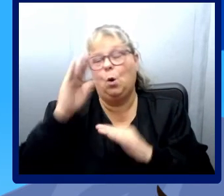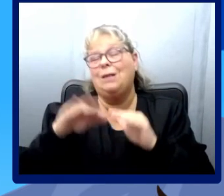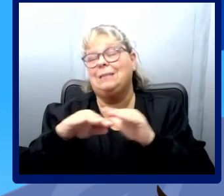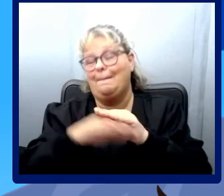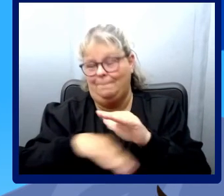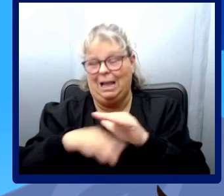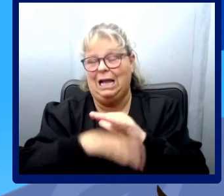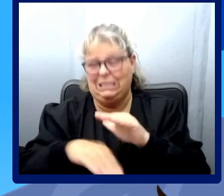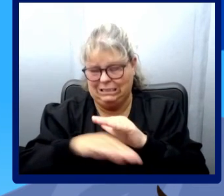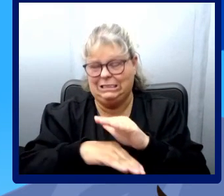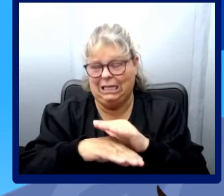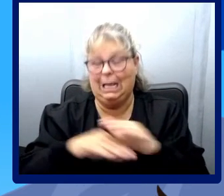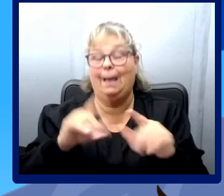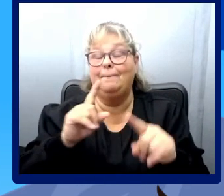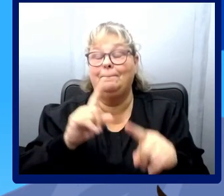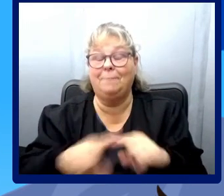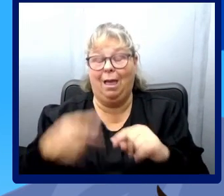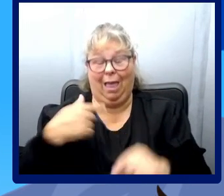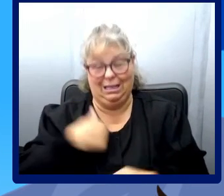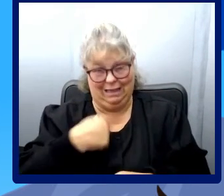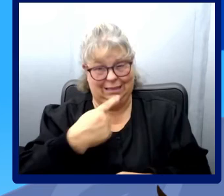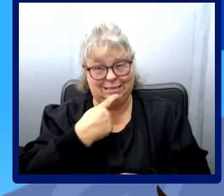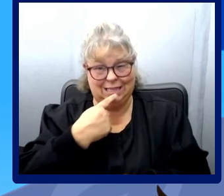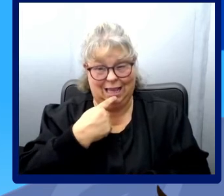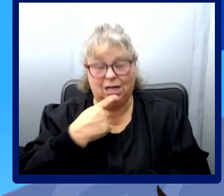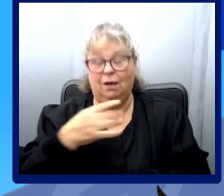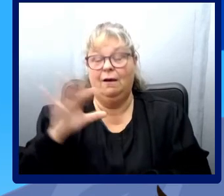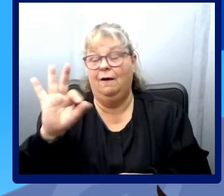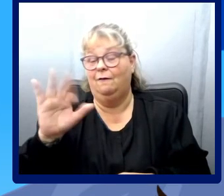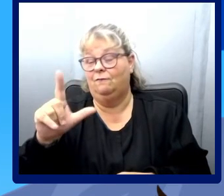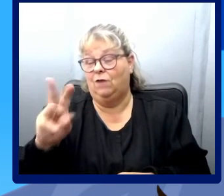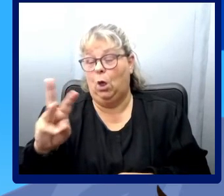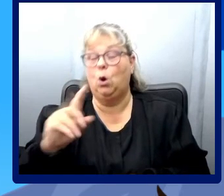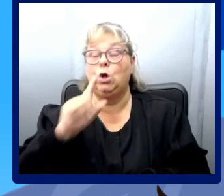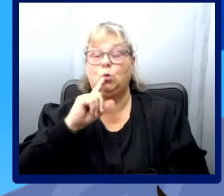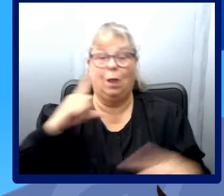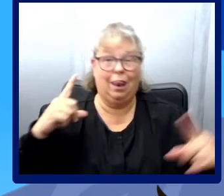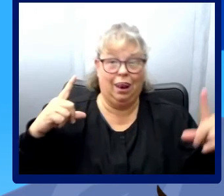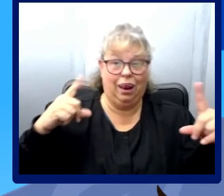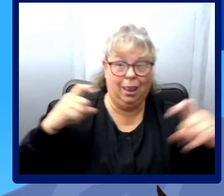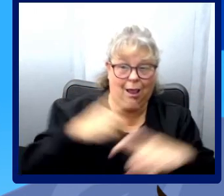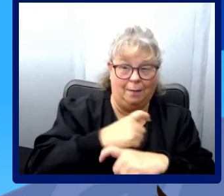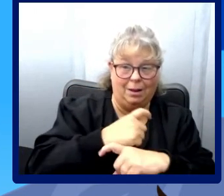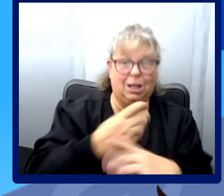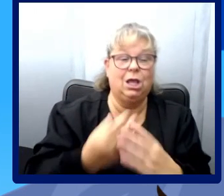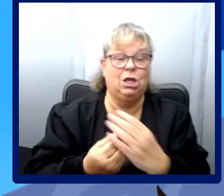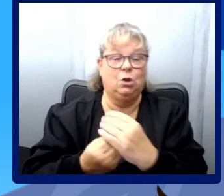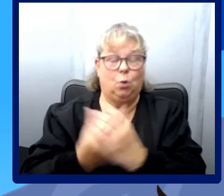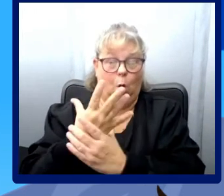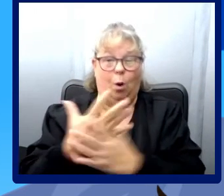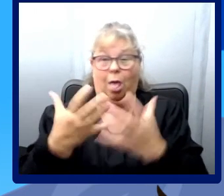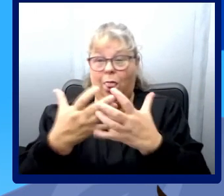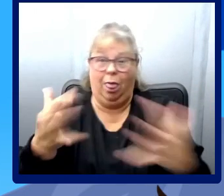pero como he mencionado, el flujo es realmente complejo, flujo está creciendo, como Diana habló, hay mucho sucediendo en flujo en este momento.